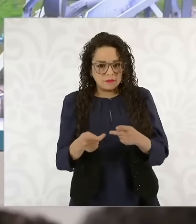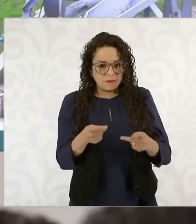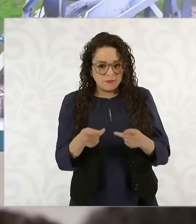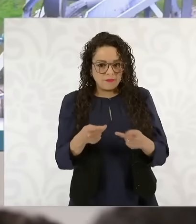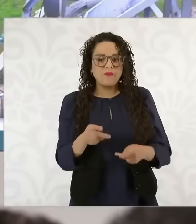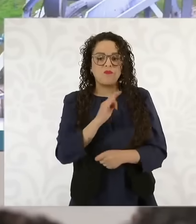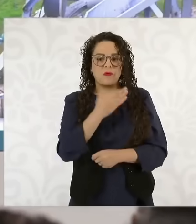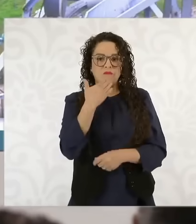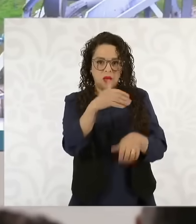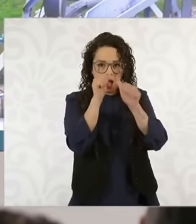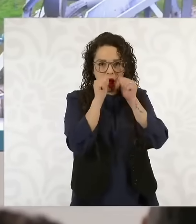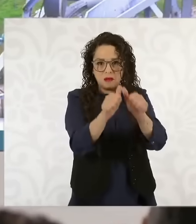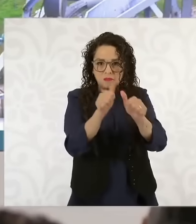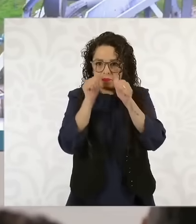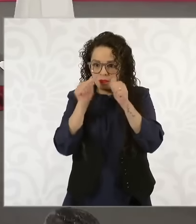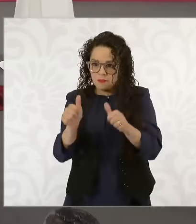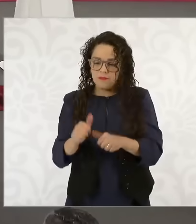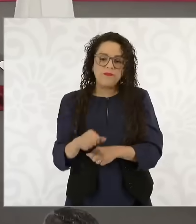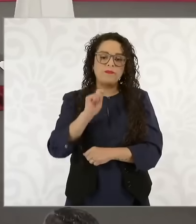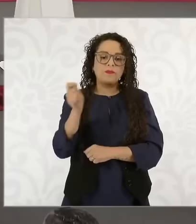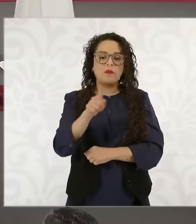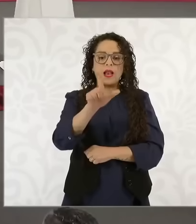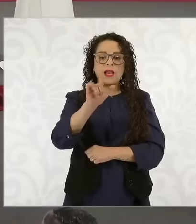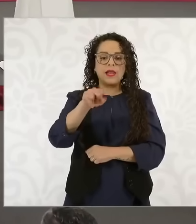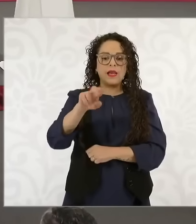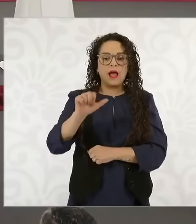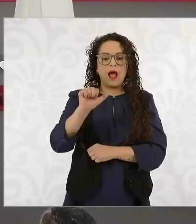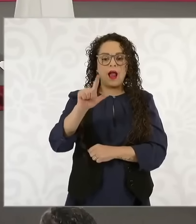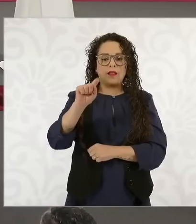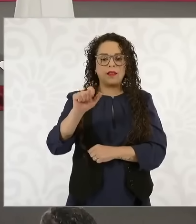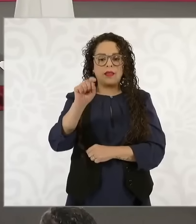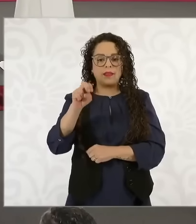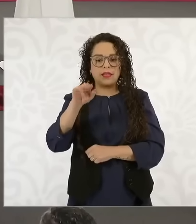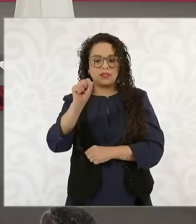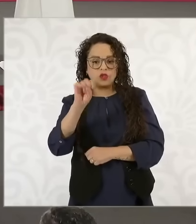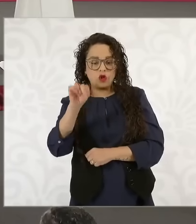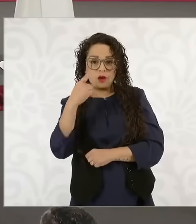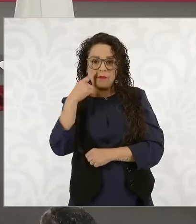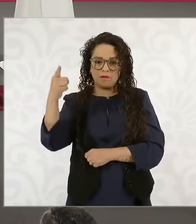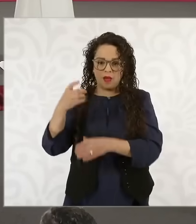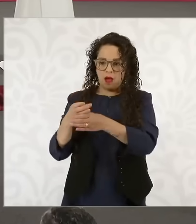Y tenemos en las líneas de alta tensión, en esta parte de aquí, estos sensores móviles que se